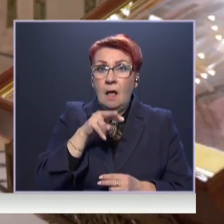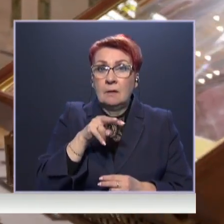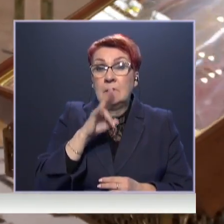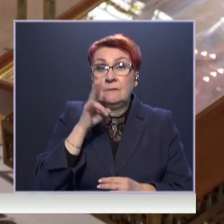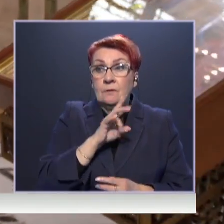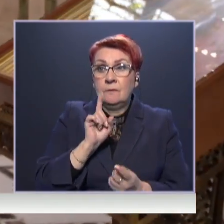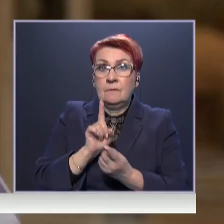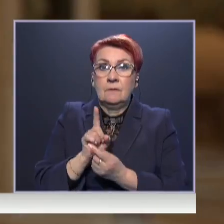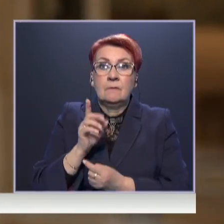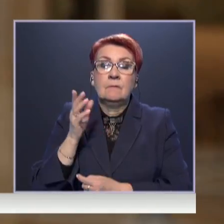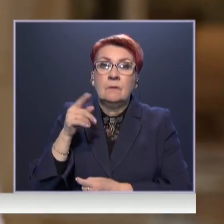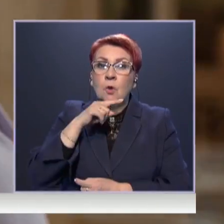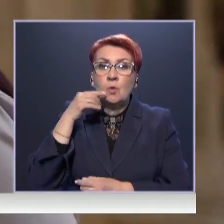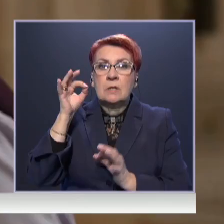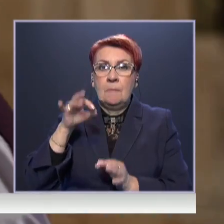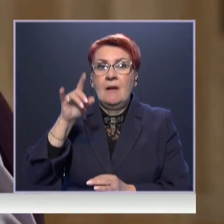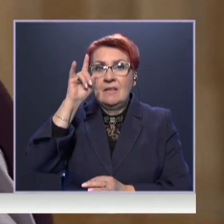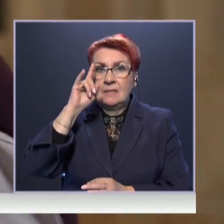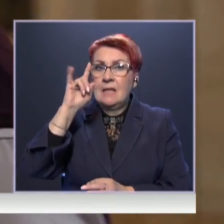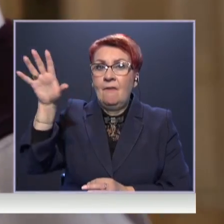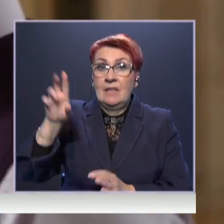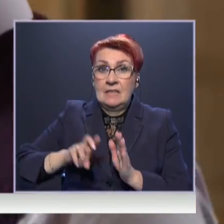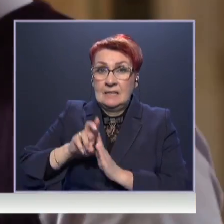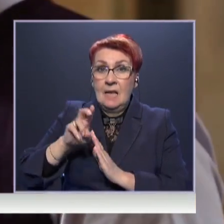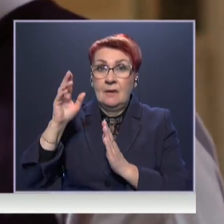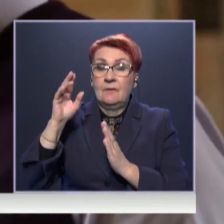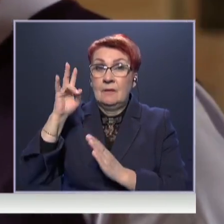предстоятеля Русской православной церкви здесь архиепископ